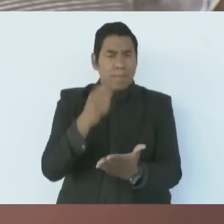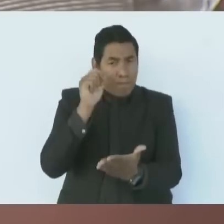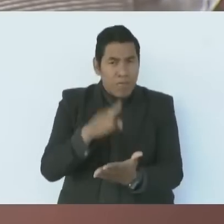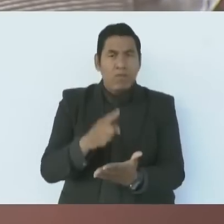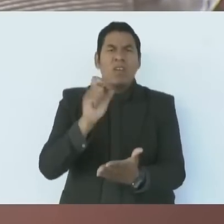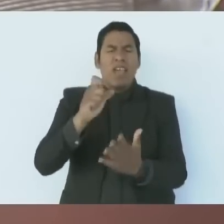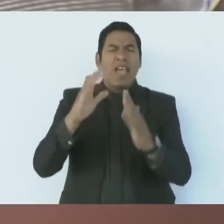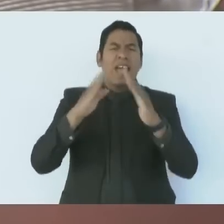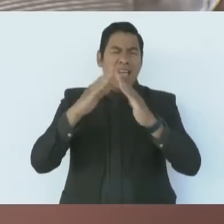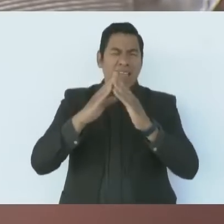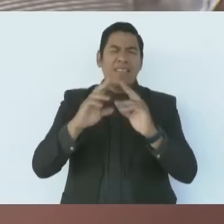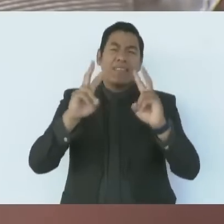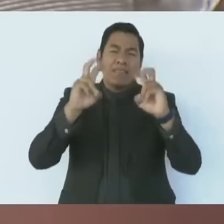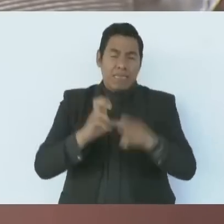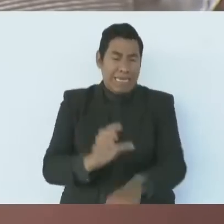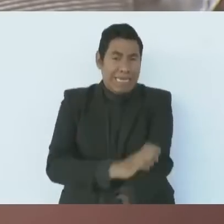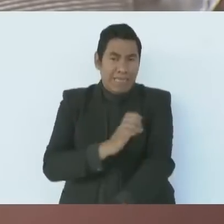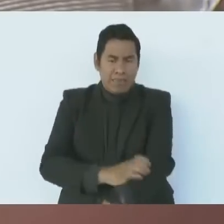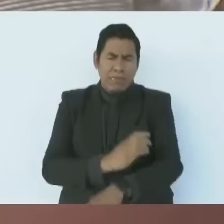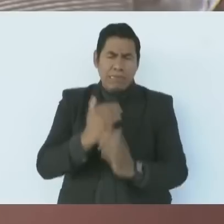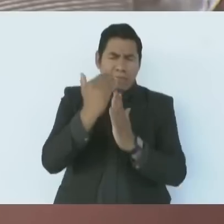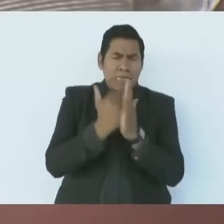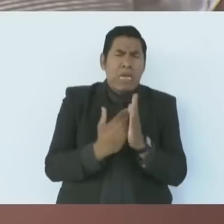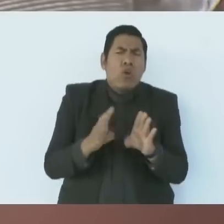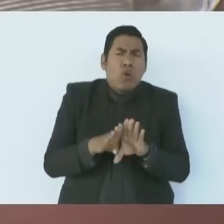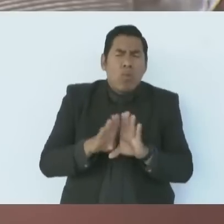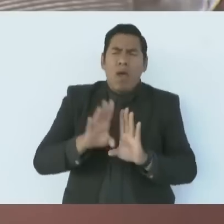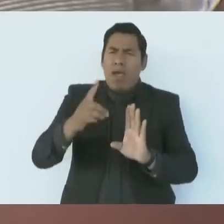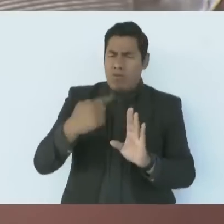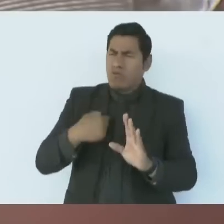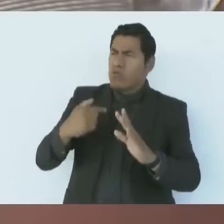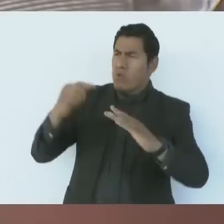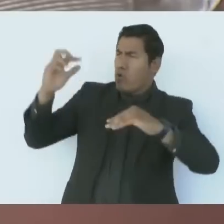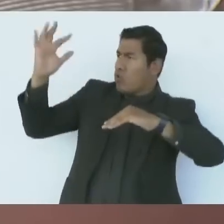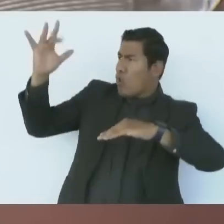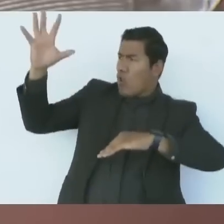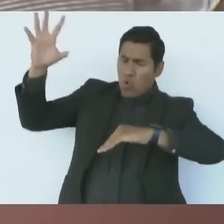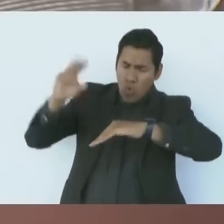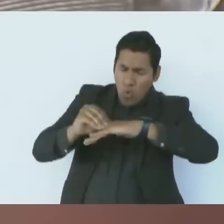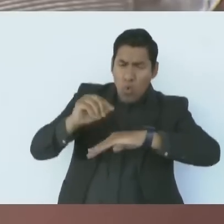a la instalación de manera inmediata todo ese proceso después de la certificación es